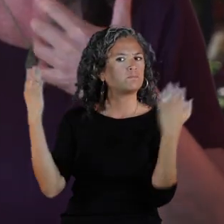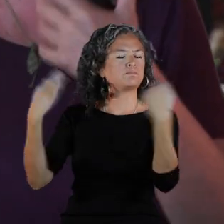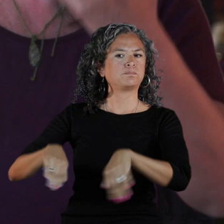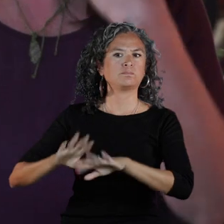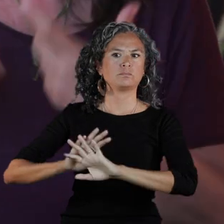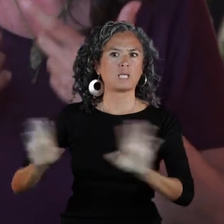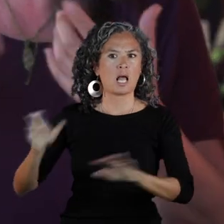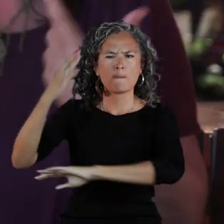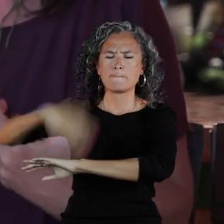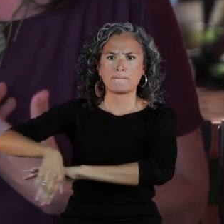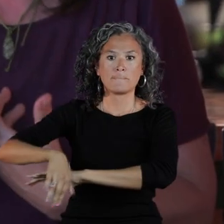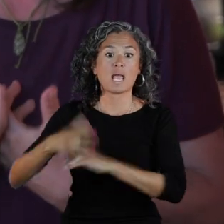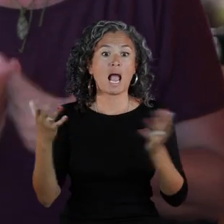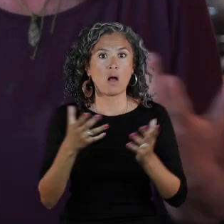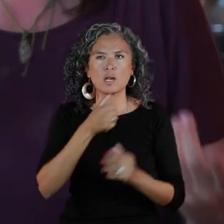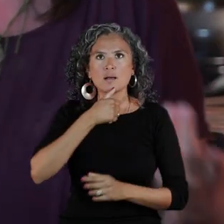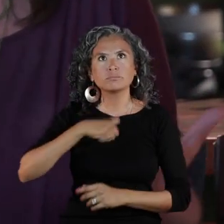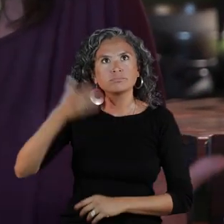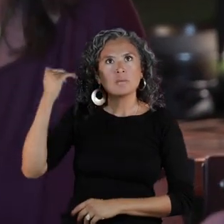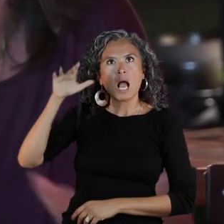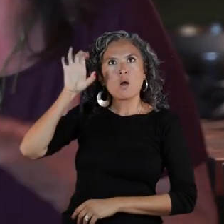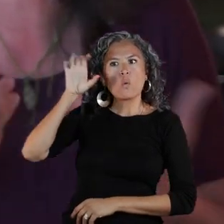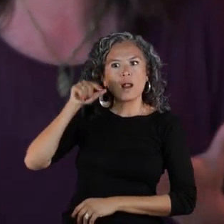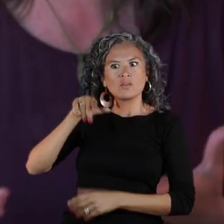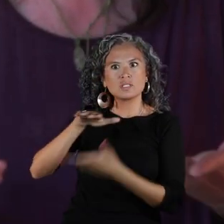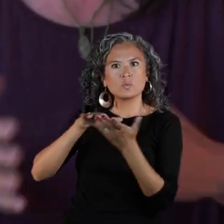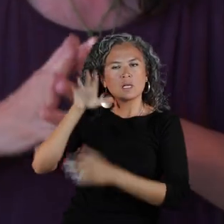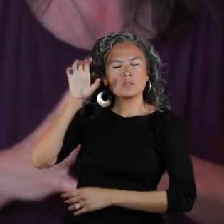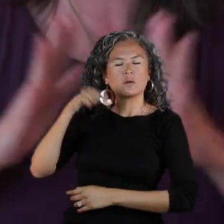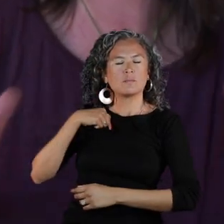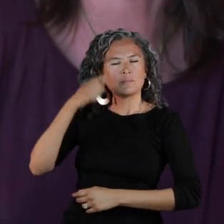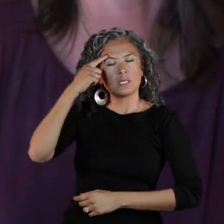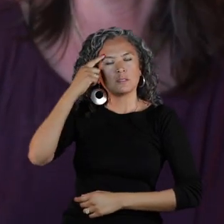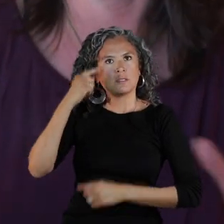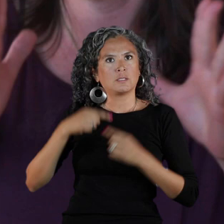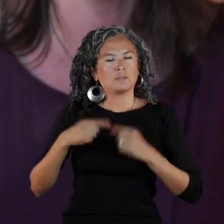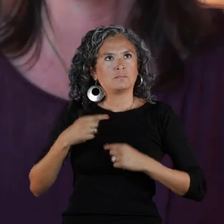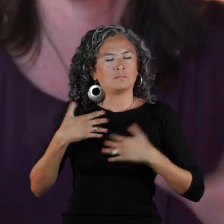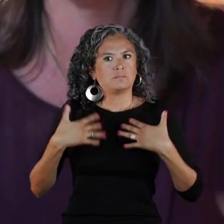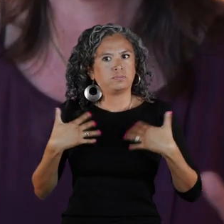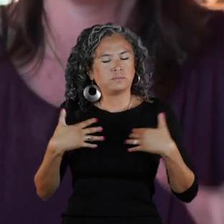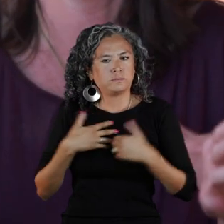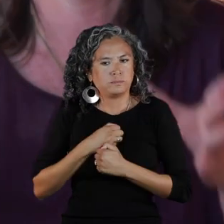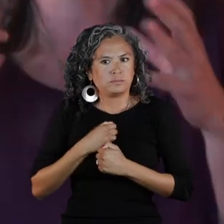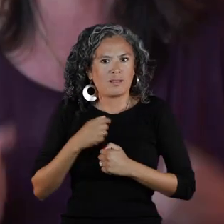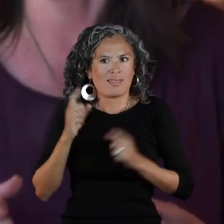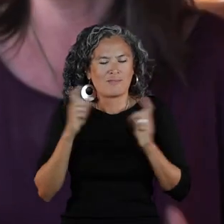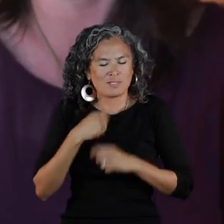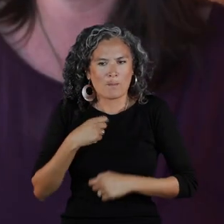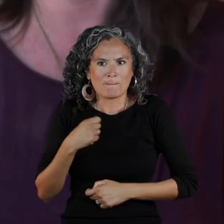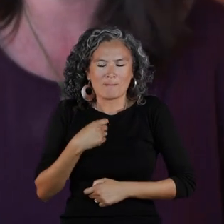Y ahora con el paso de los años, veo hacia atrás esa versión de mí y digo, que estricta,